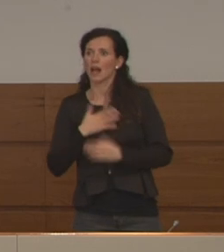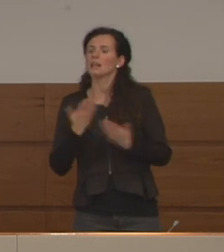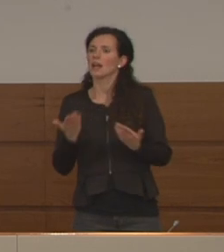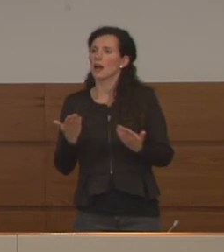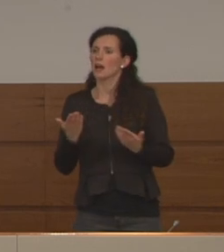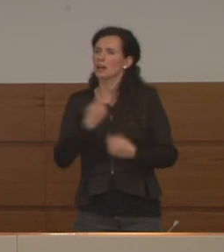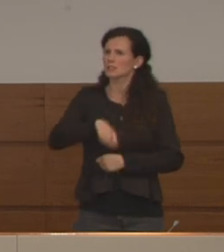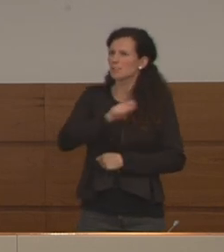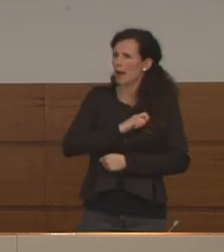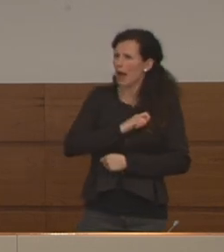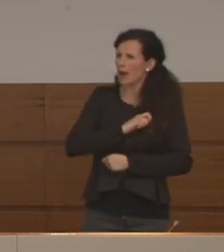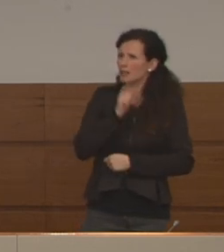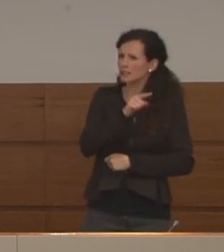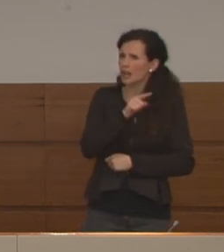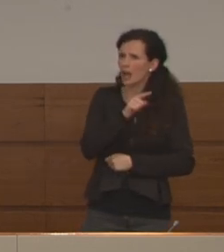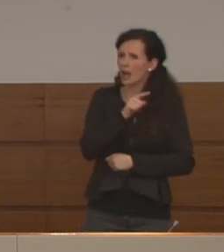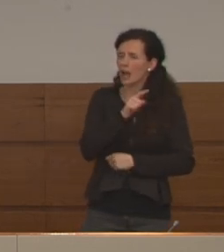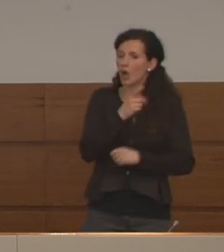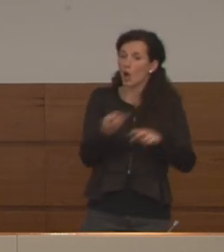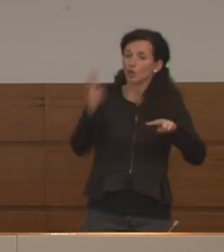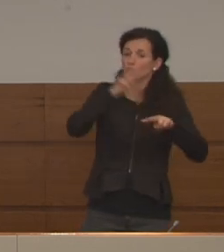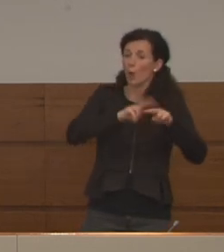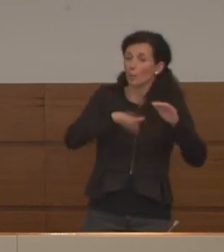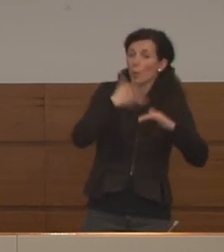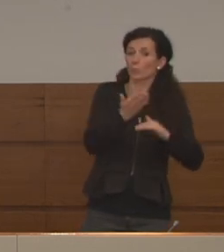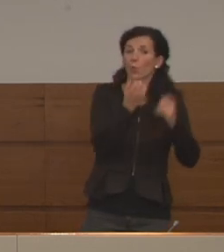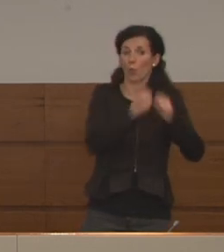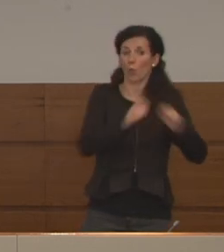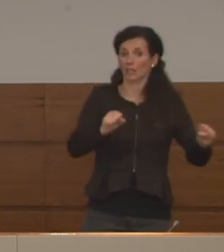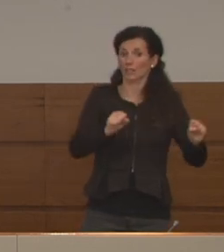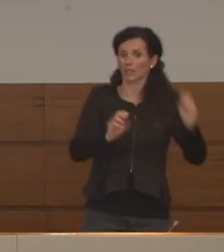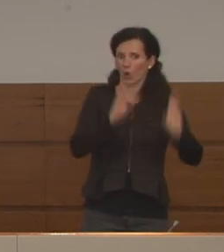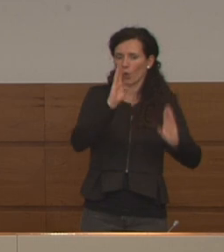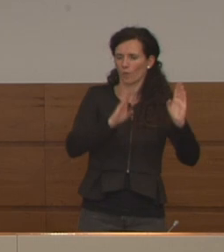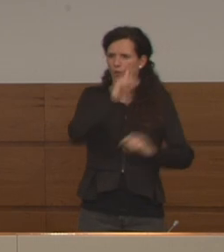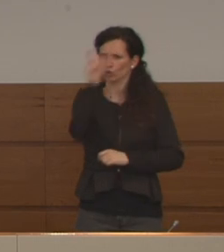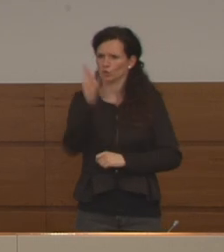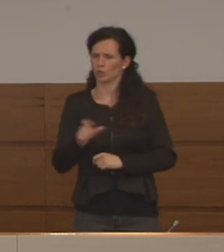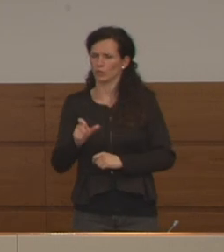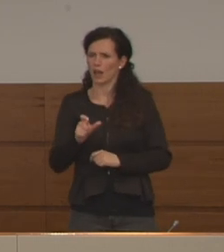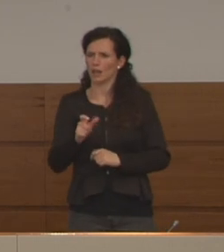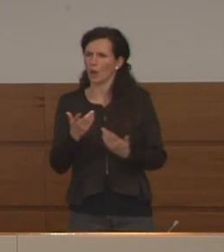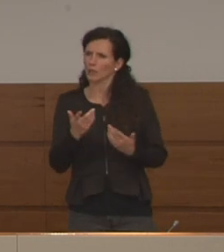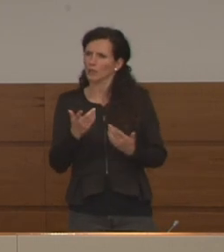La Spagna ha più del doppio dei guariti dell'Italia. Mi sembra un dato su cui riflettere, poi magari...